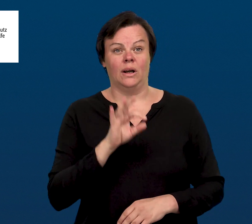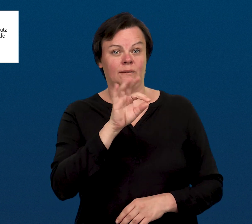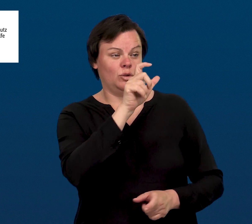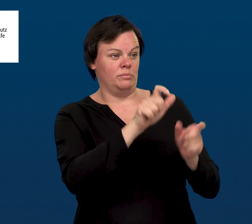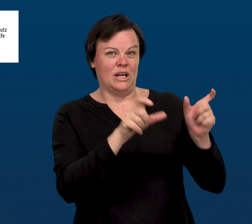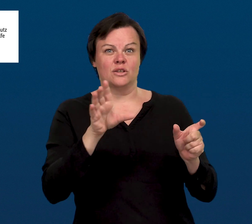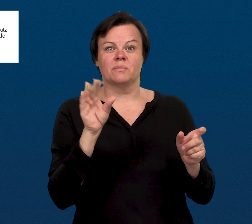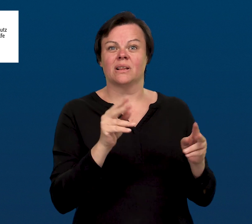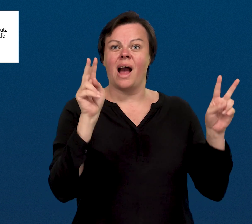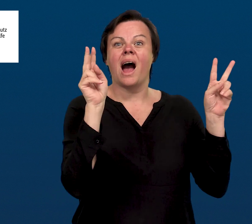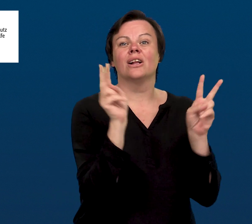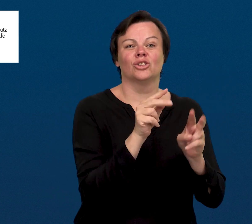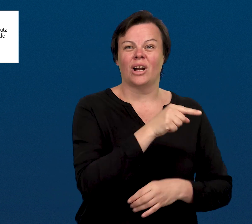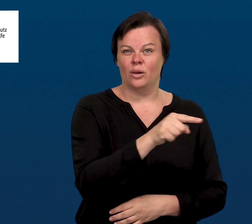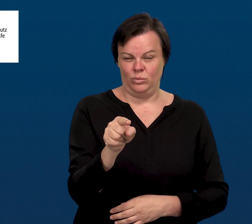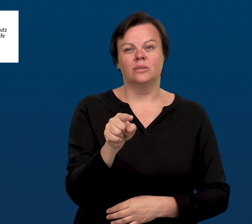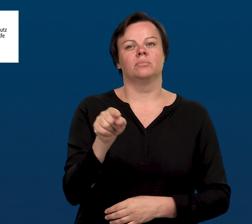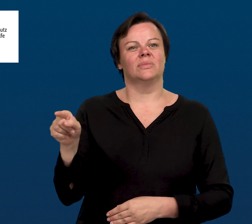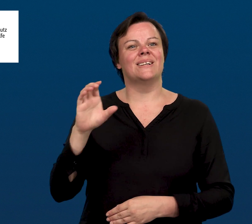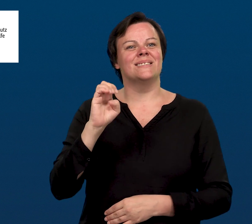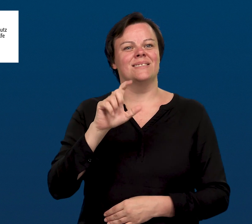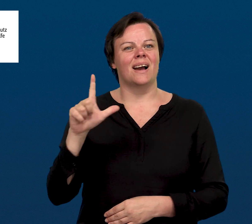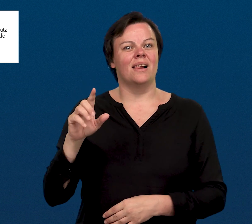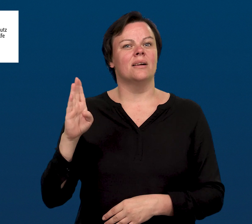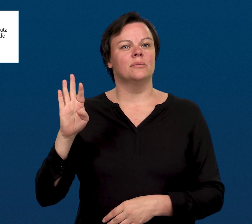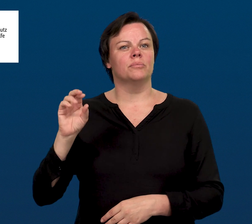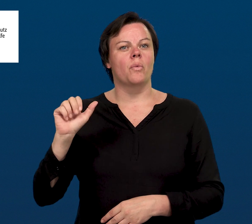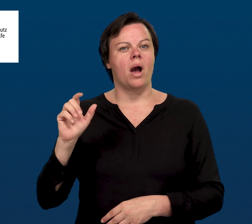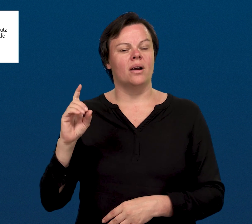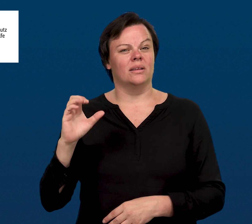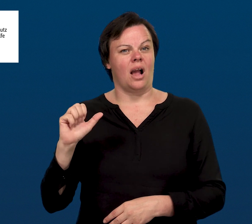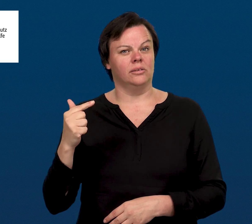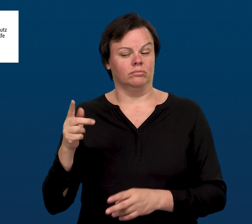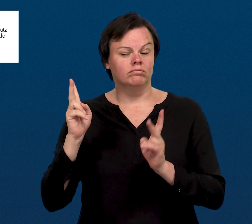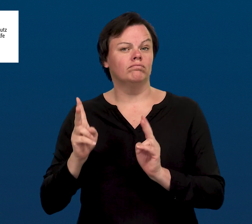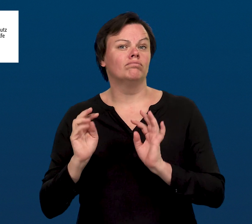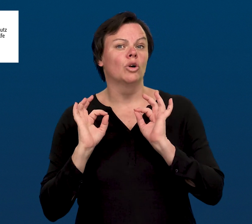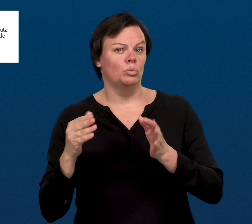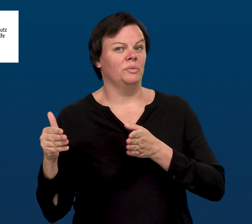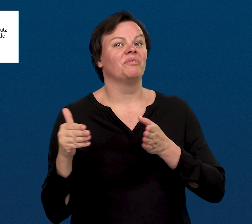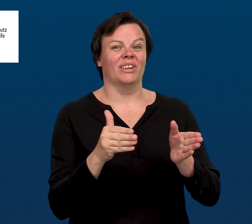Für Menschen mit Einschränkungen ist Cell Broadcast ein guter Weg,